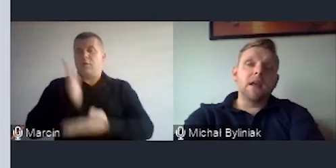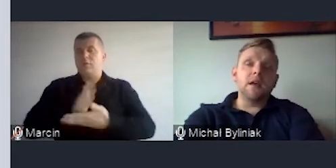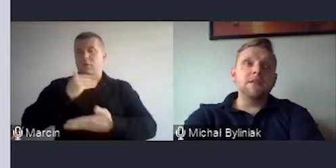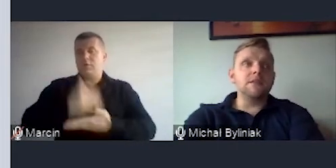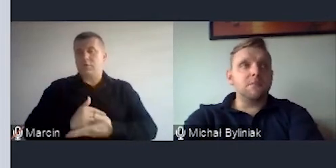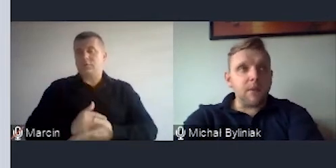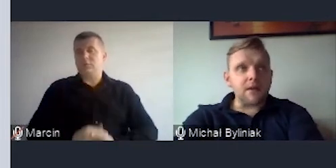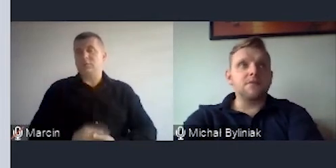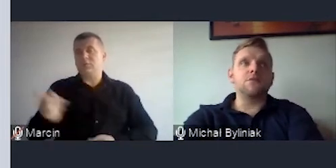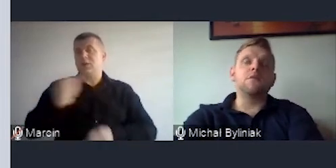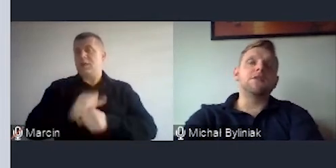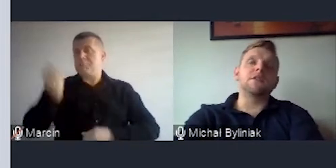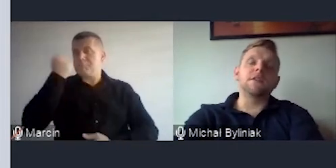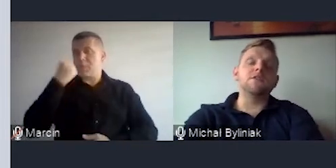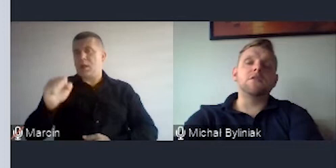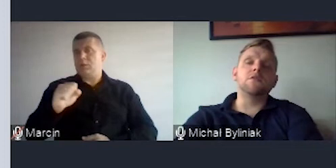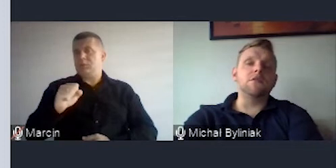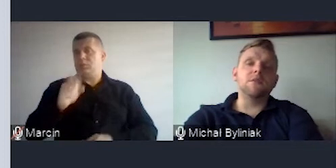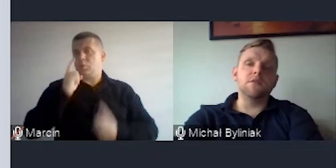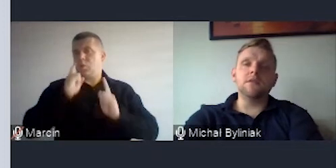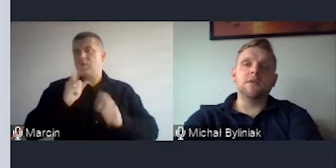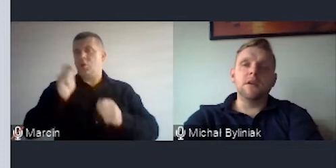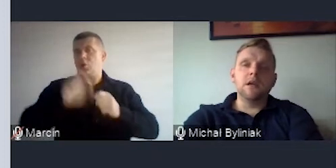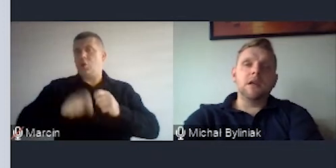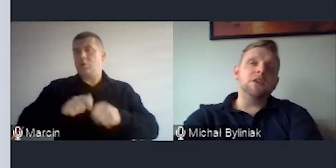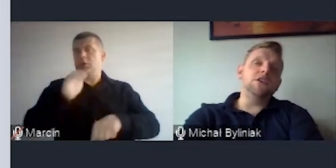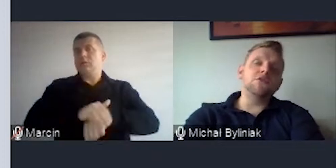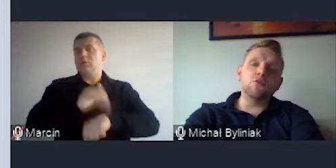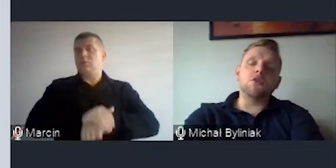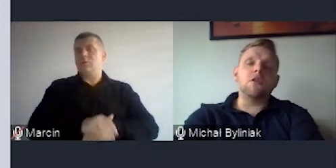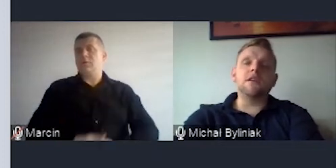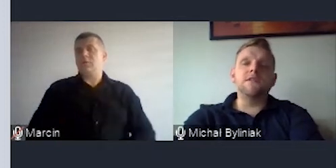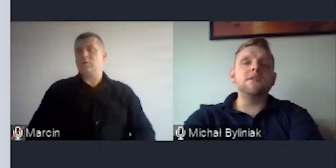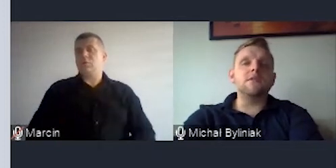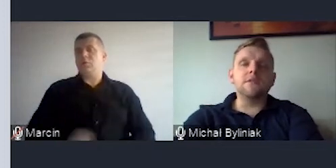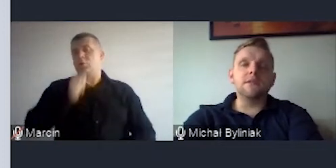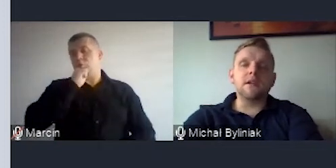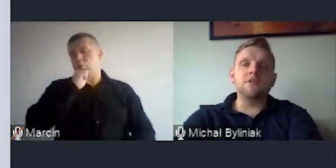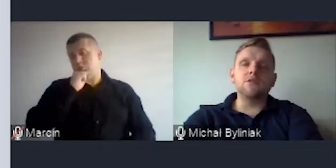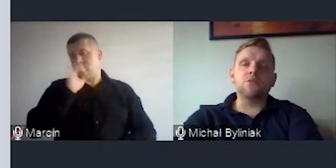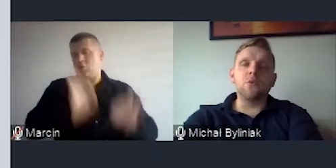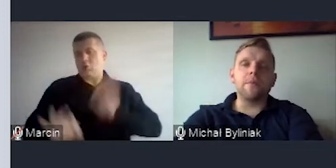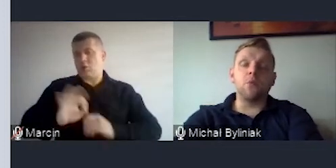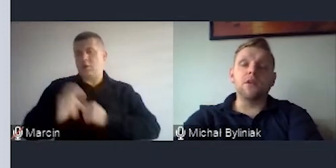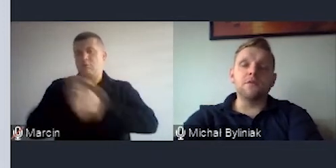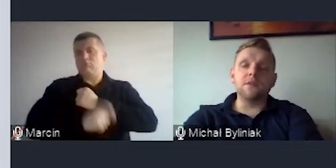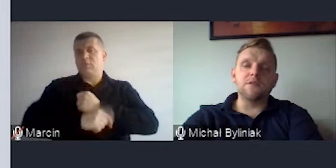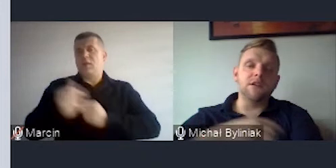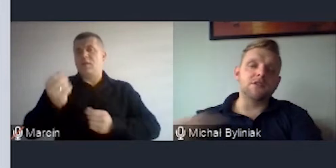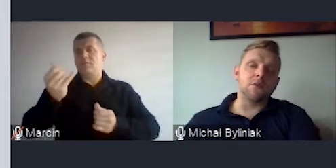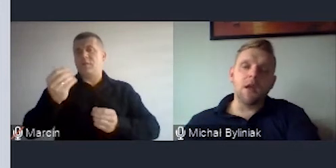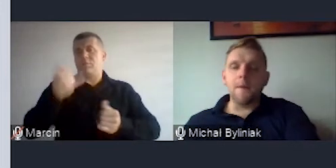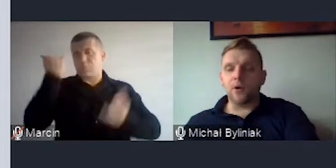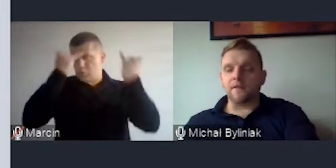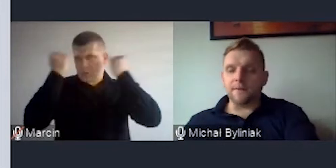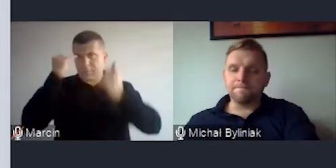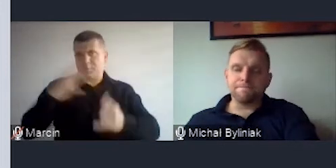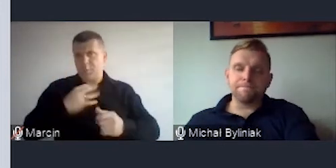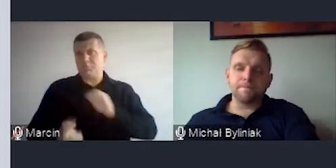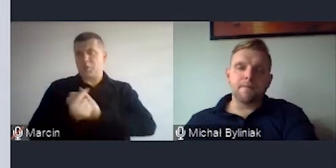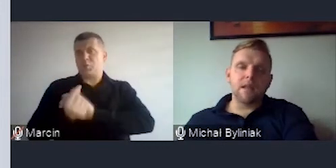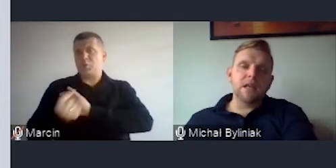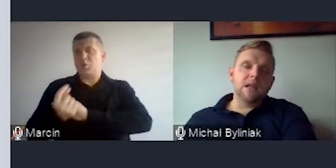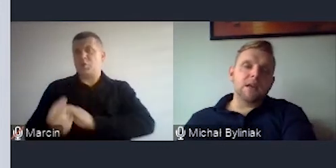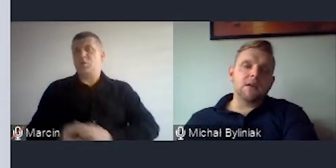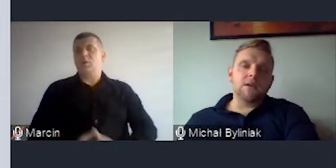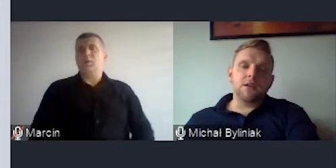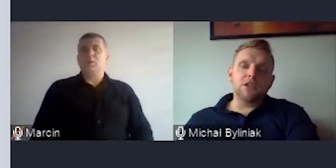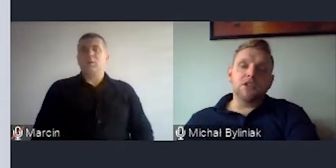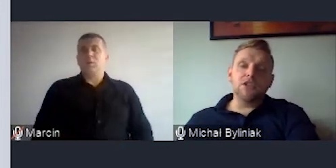jest bardzo uważna w zakresie zamówień i dużo korekt finansowych z tego tytułu błędów w zamówieniach się pojawia.